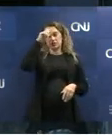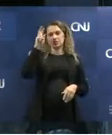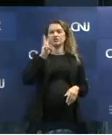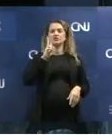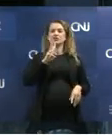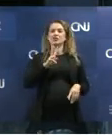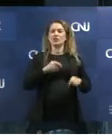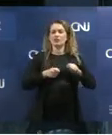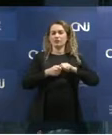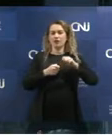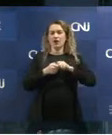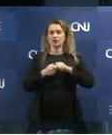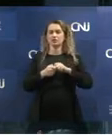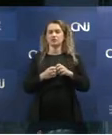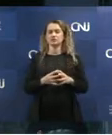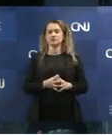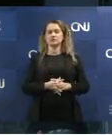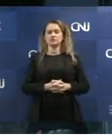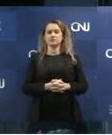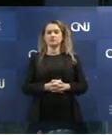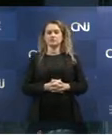e até por aderir